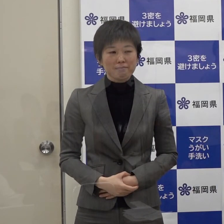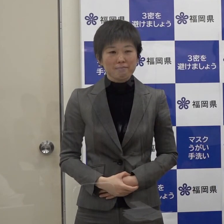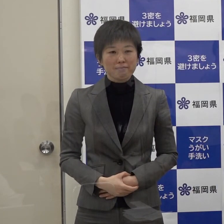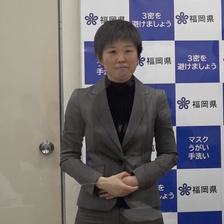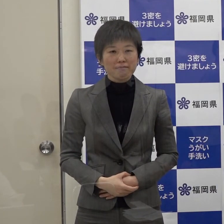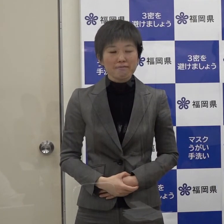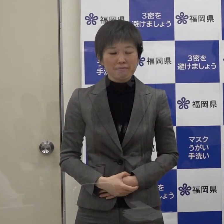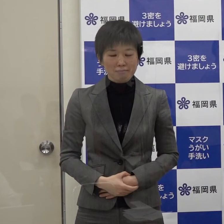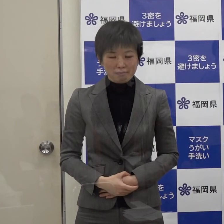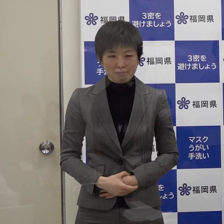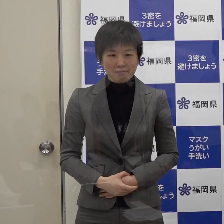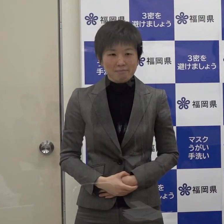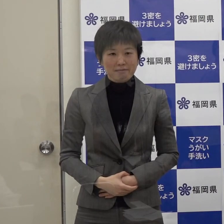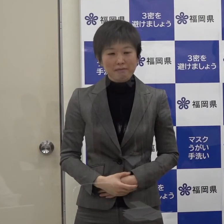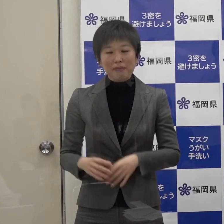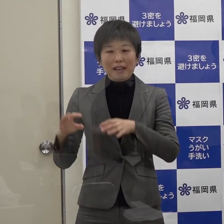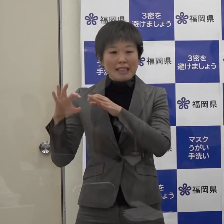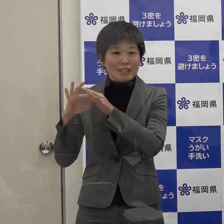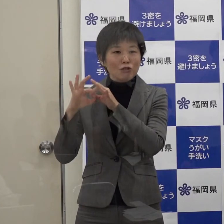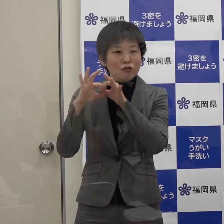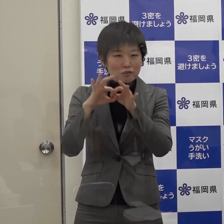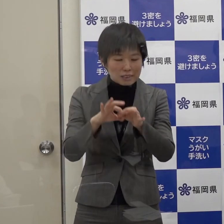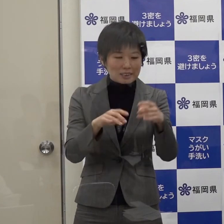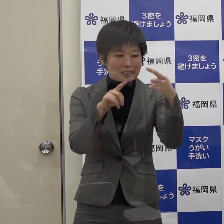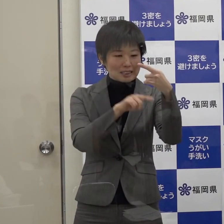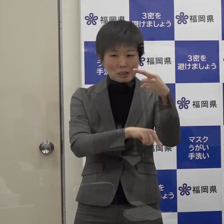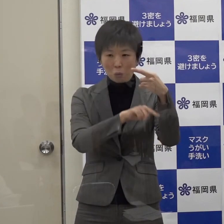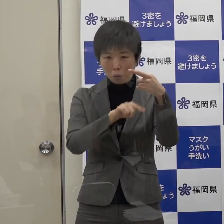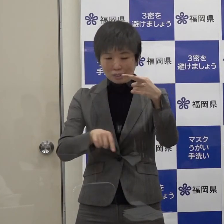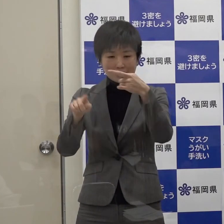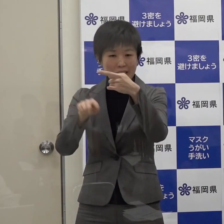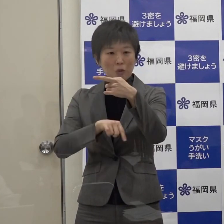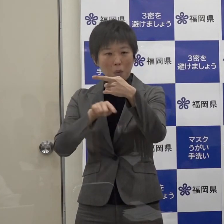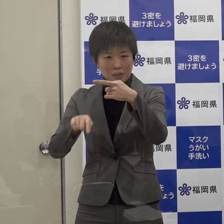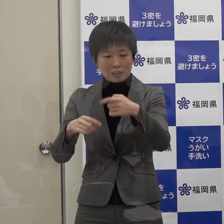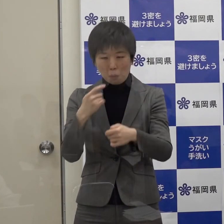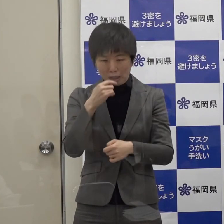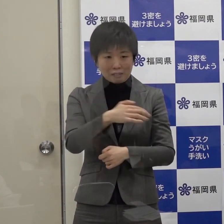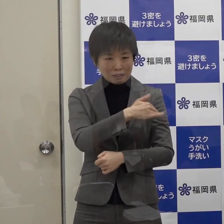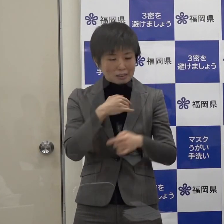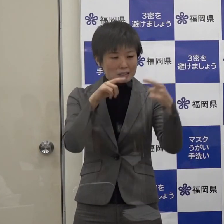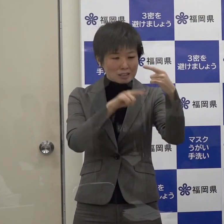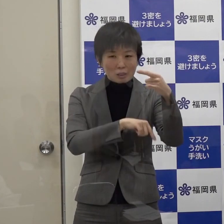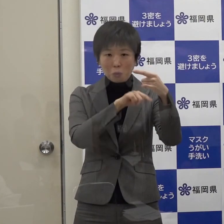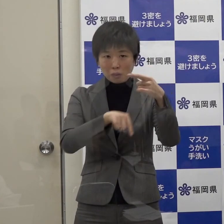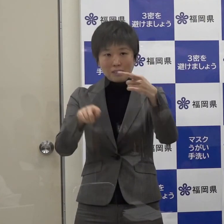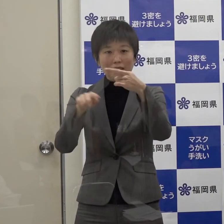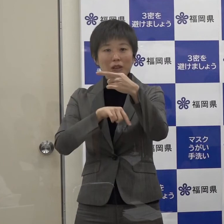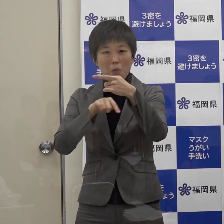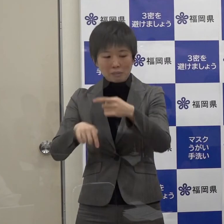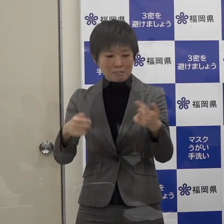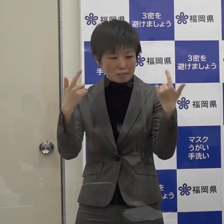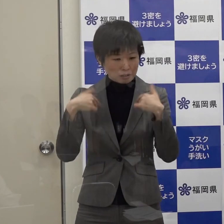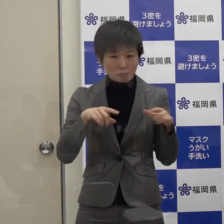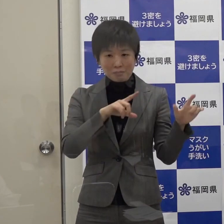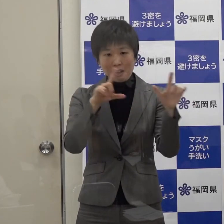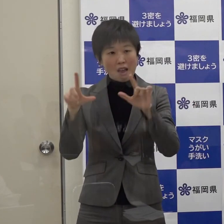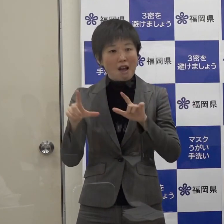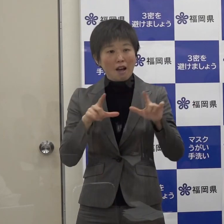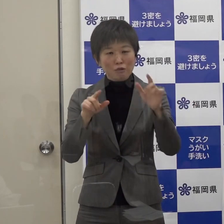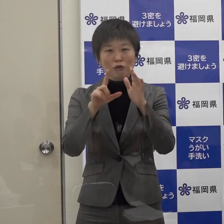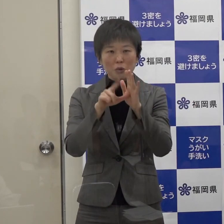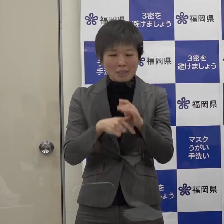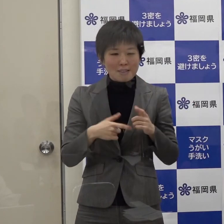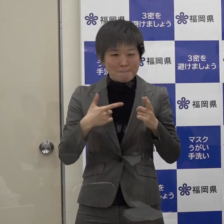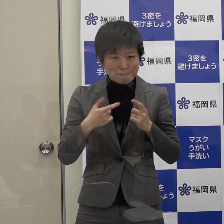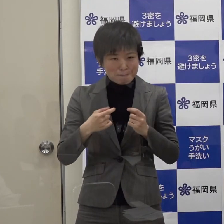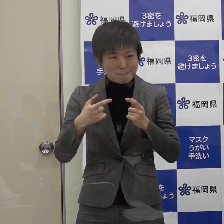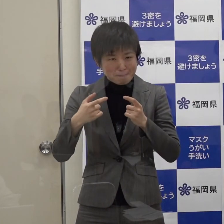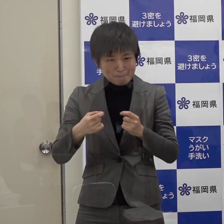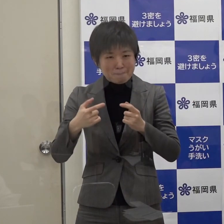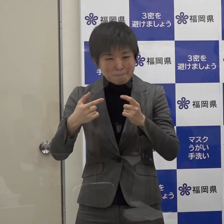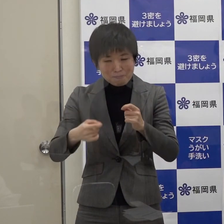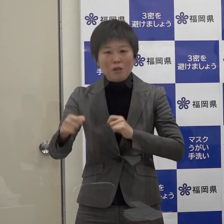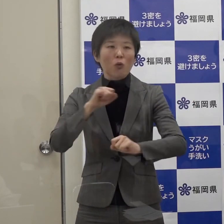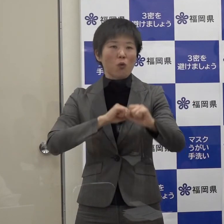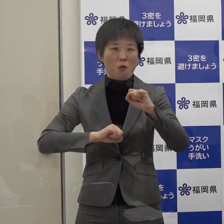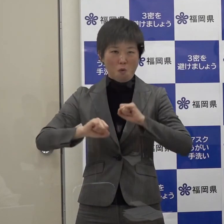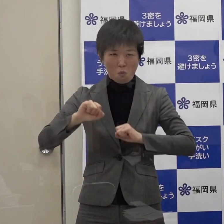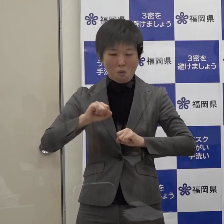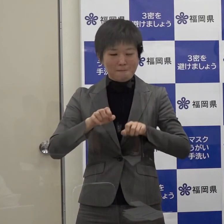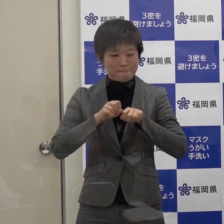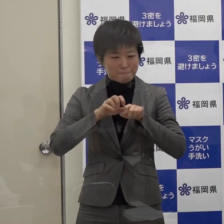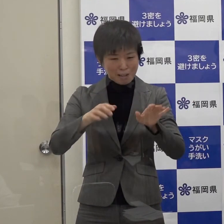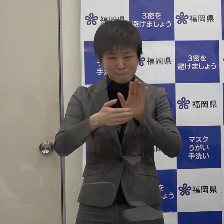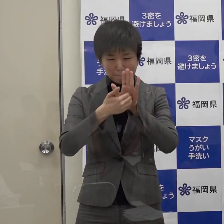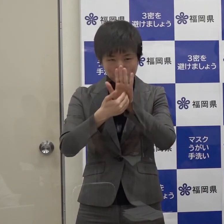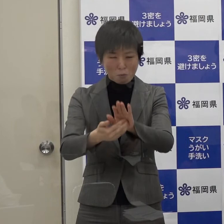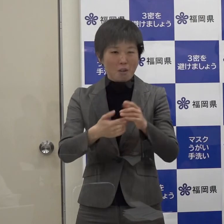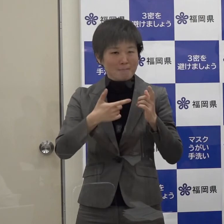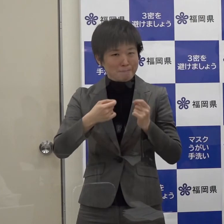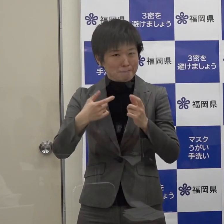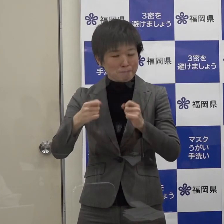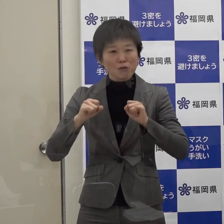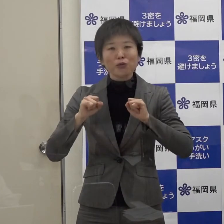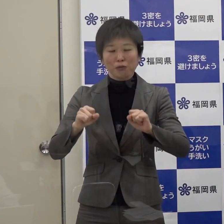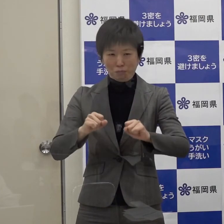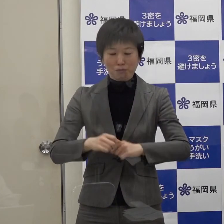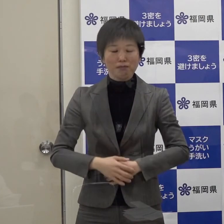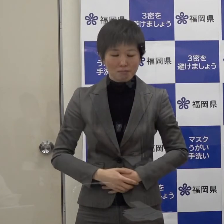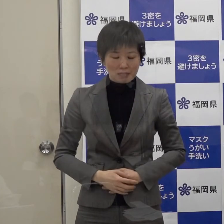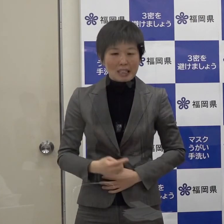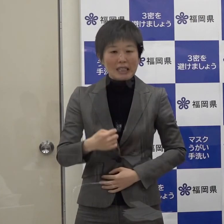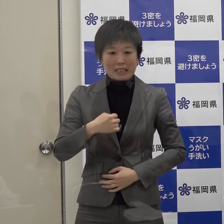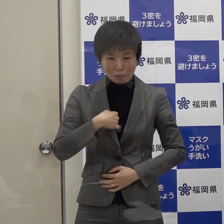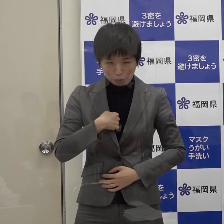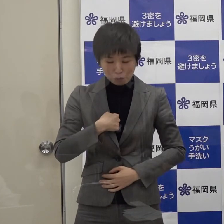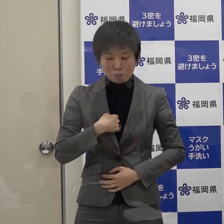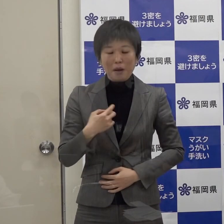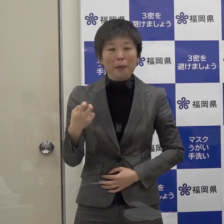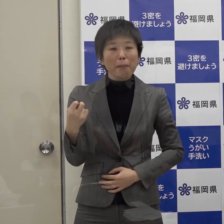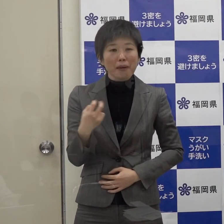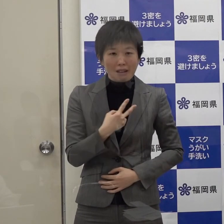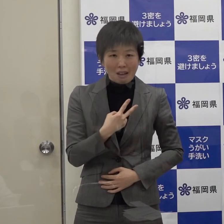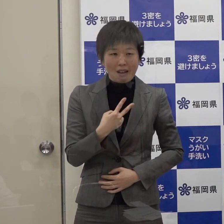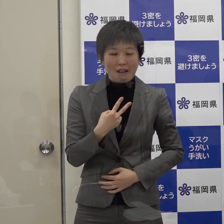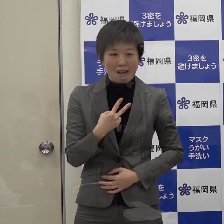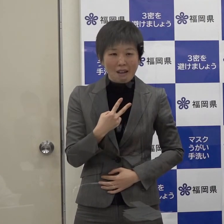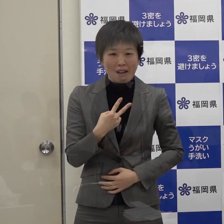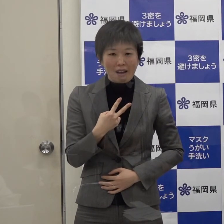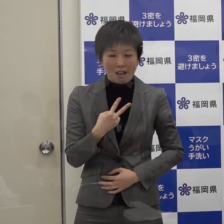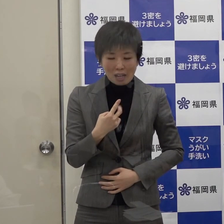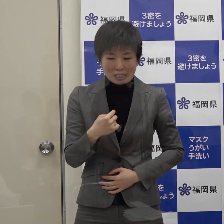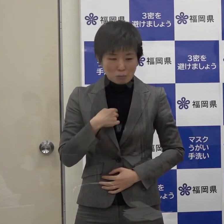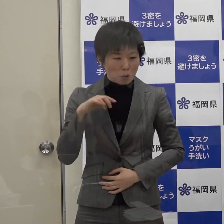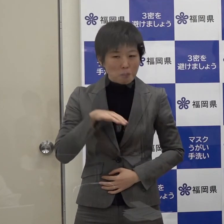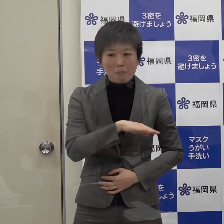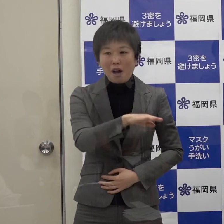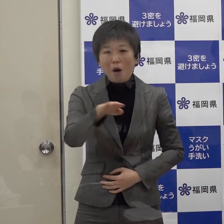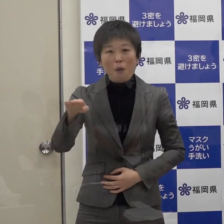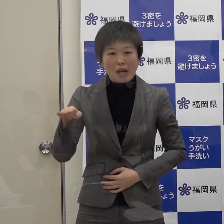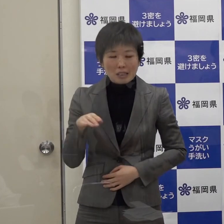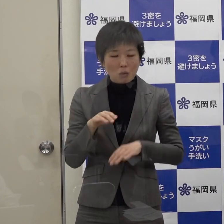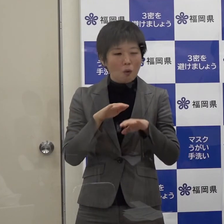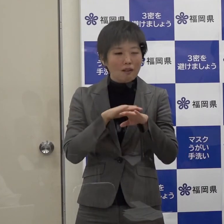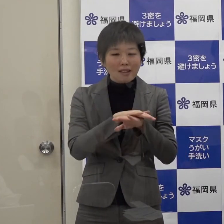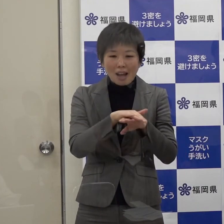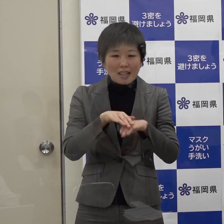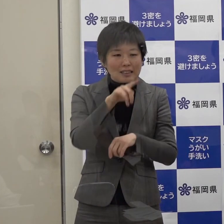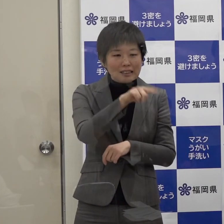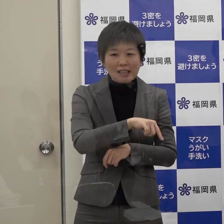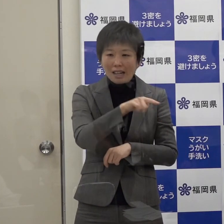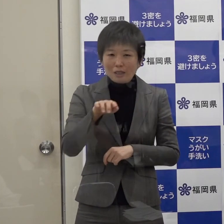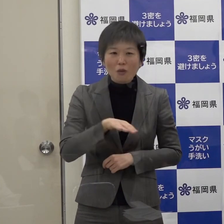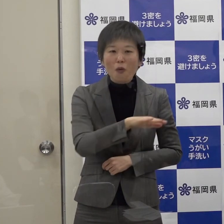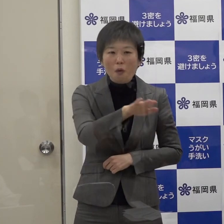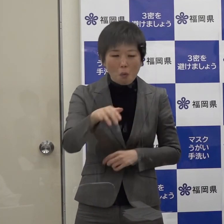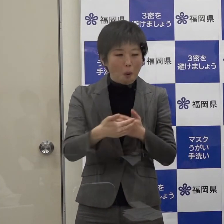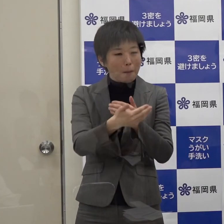引き続き 我々一人一人が日常生活の中で慎重に行動し 感染防止対策を徹底して自分自身 周りの大切な人を守っていきましょう